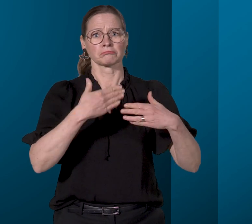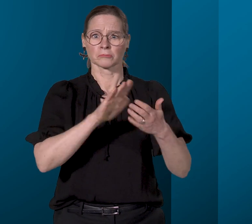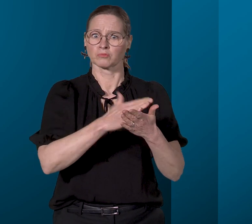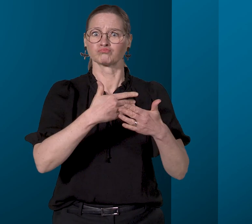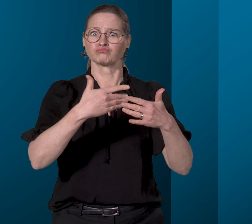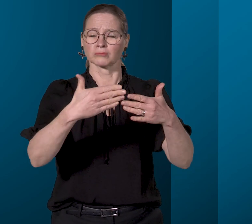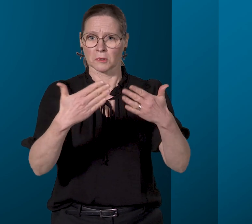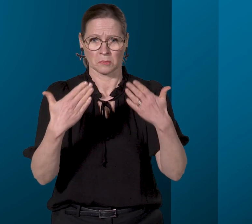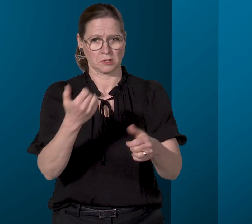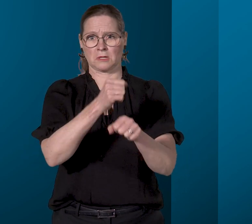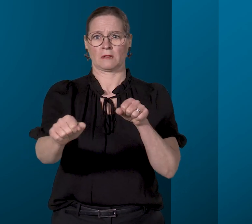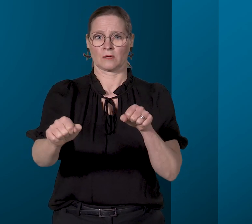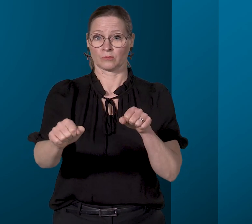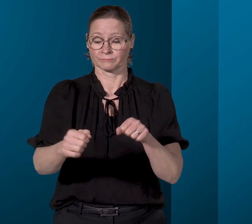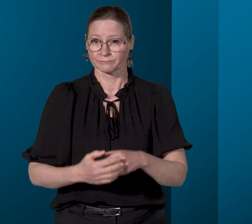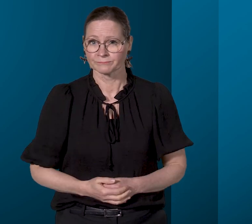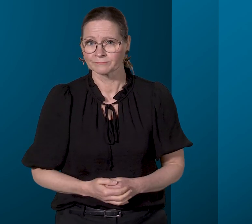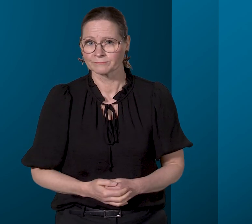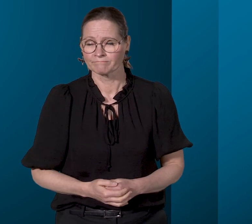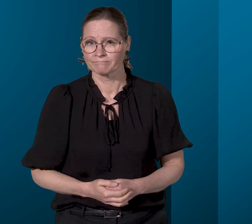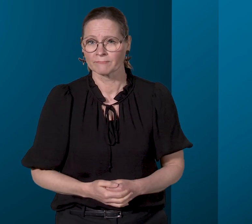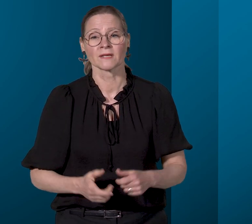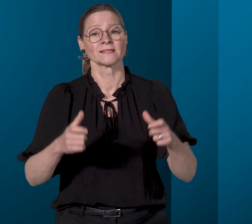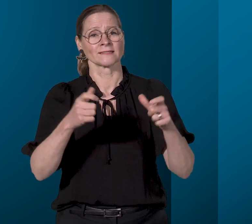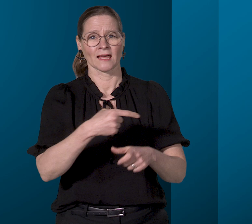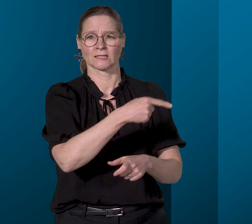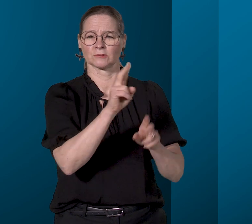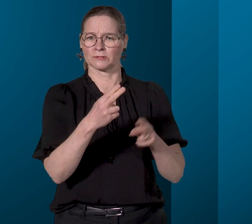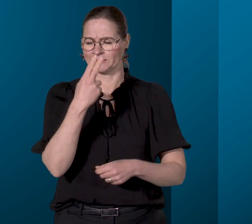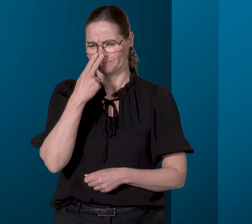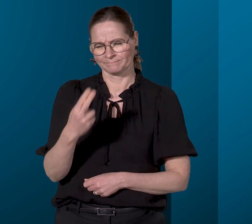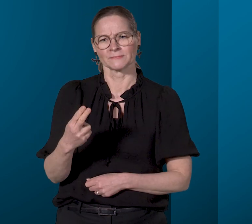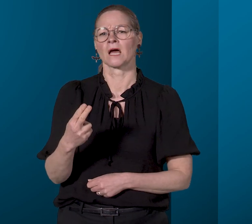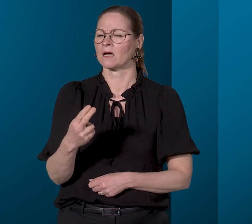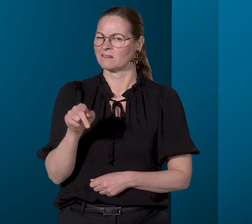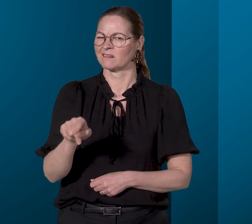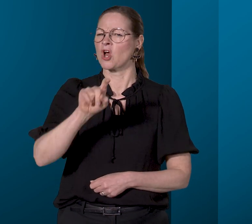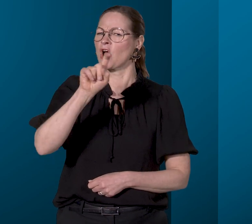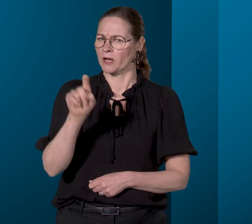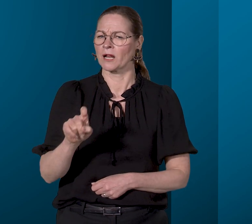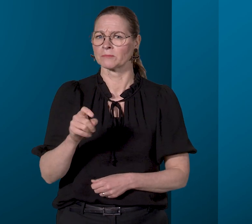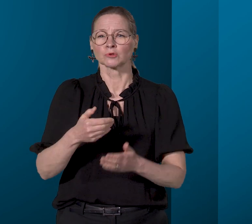aiemmin normaalisti toiminutta tulkkausta. Järjestöt ovat myös pitäneet ongelmallisena sitä, -